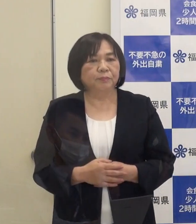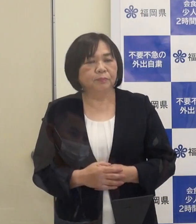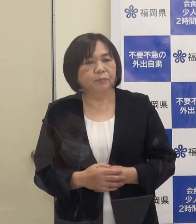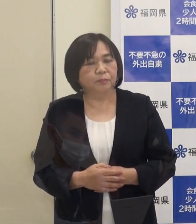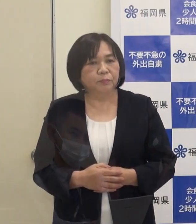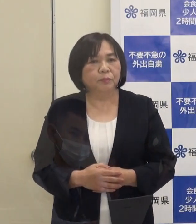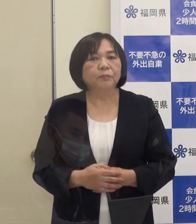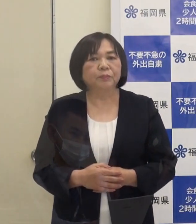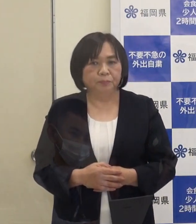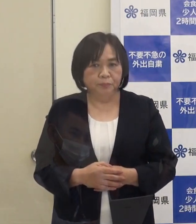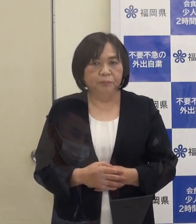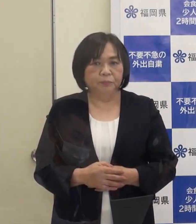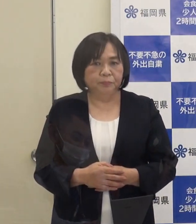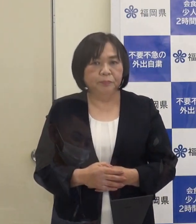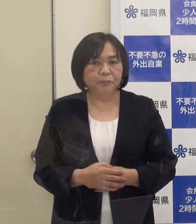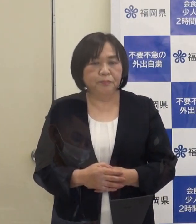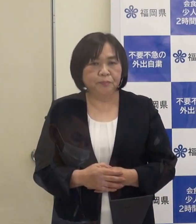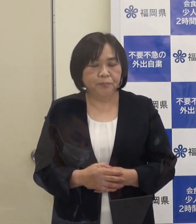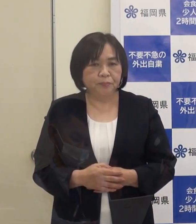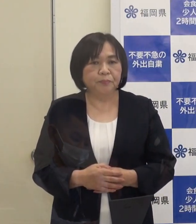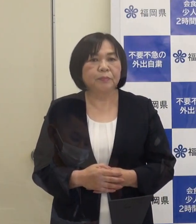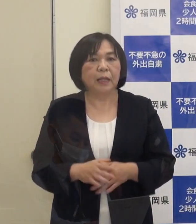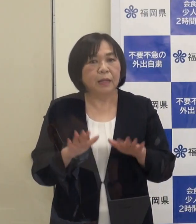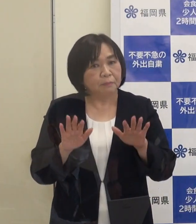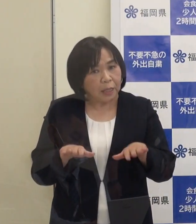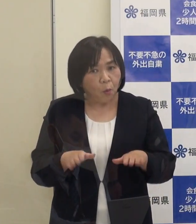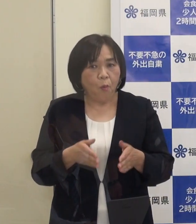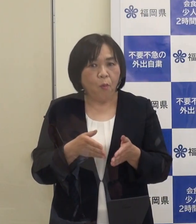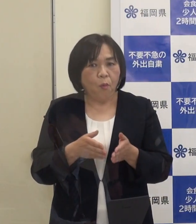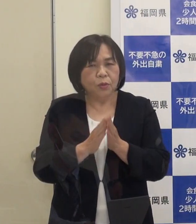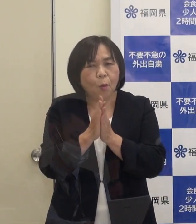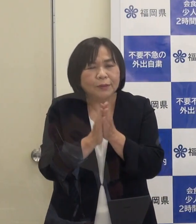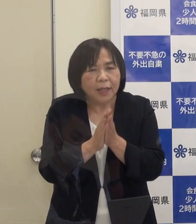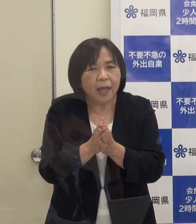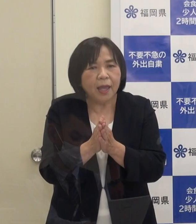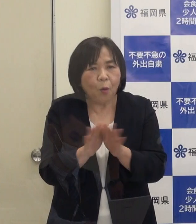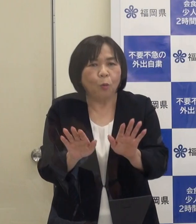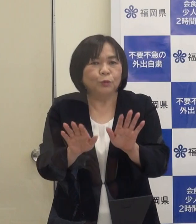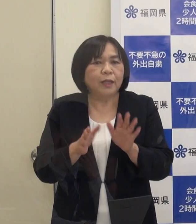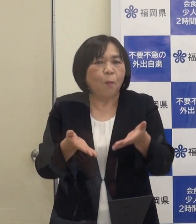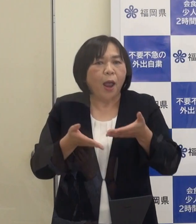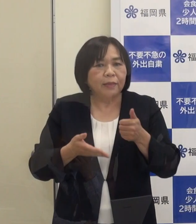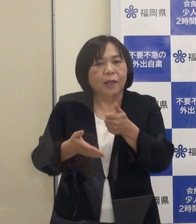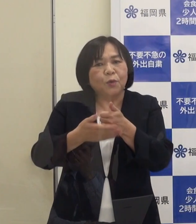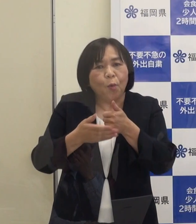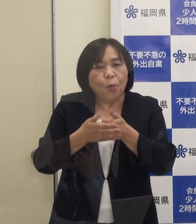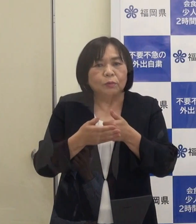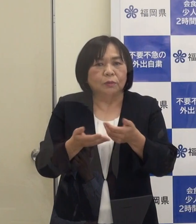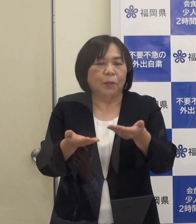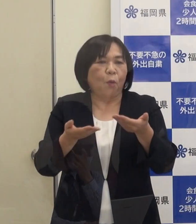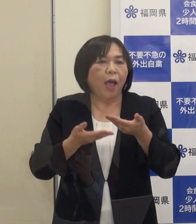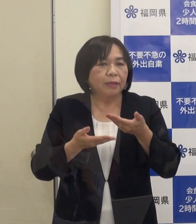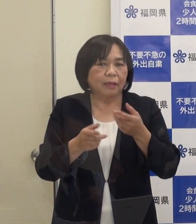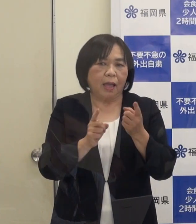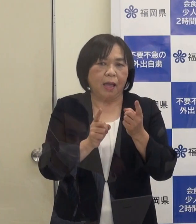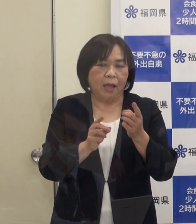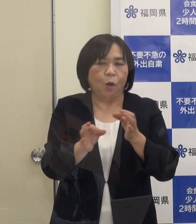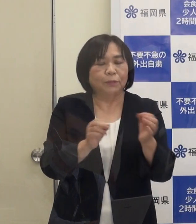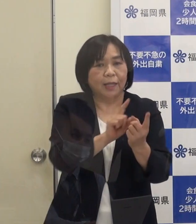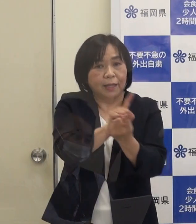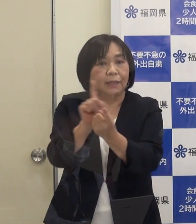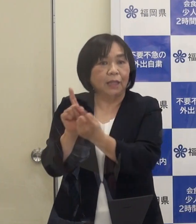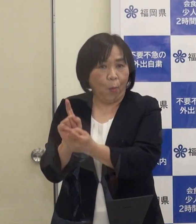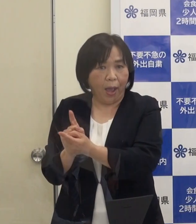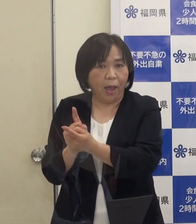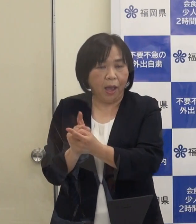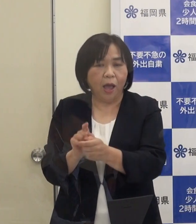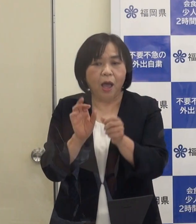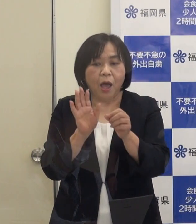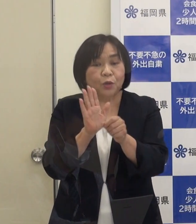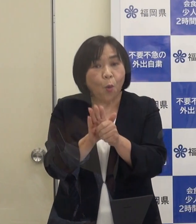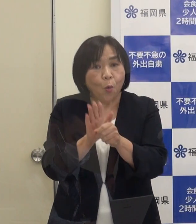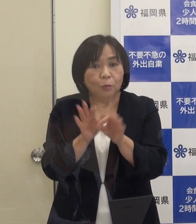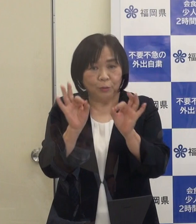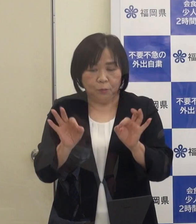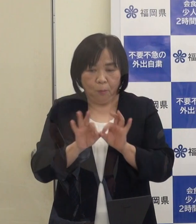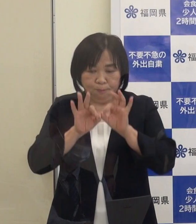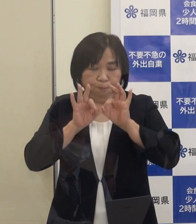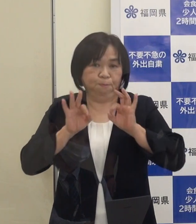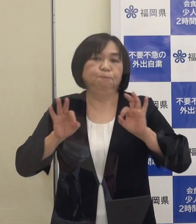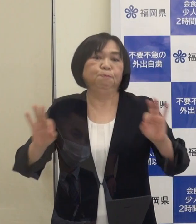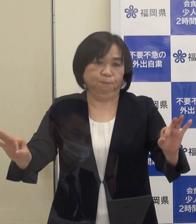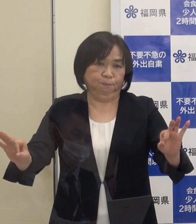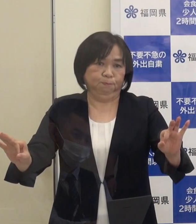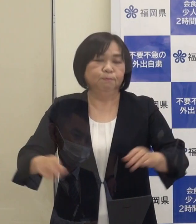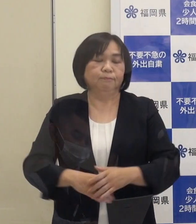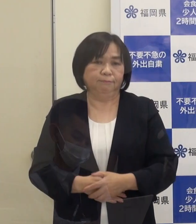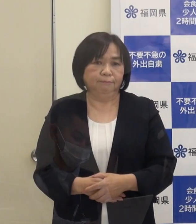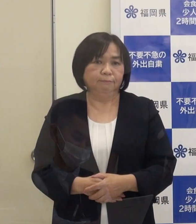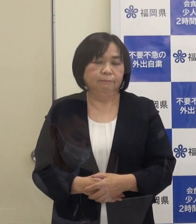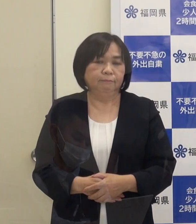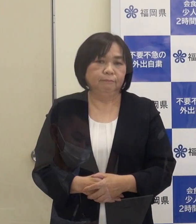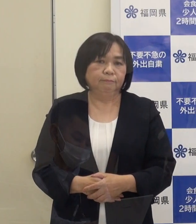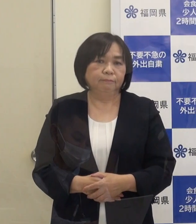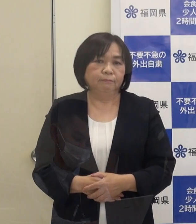ご協力いただいた飲食店の皆さんに対しては 協力金をお支払いしたいと思っています